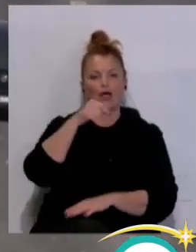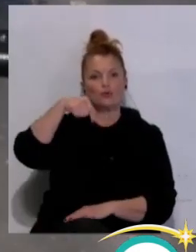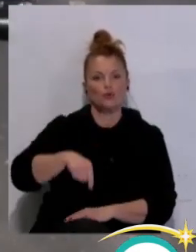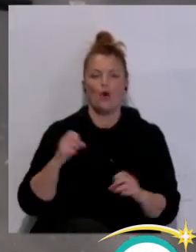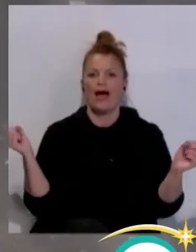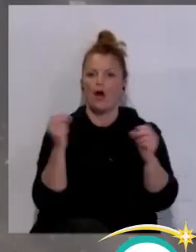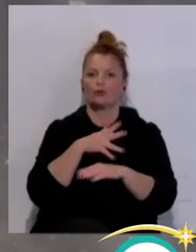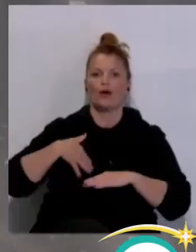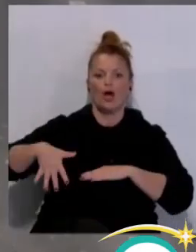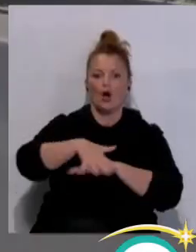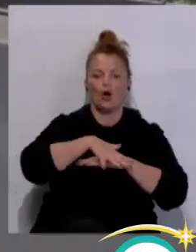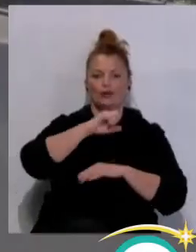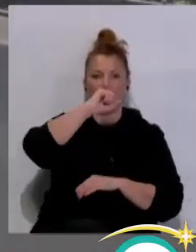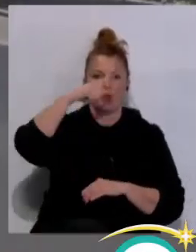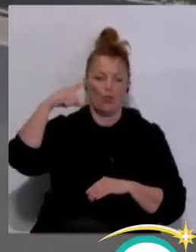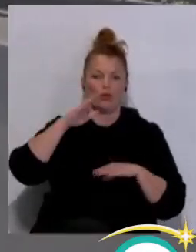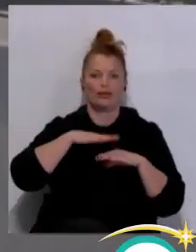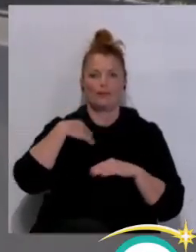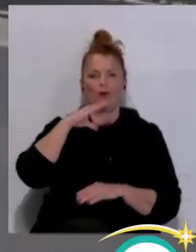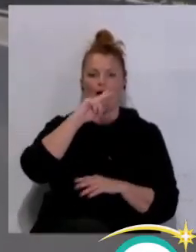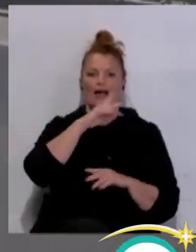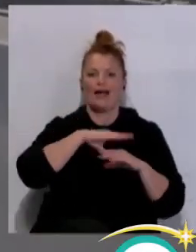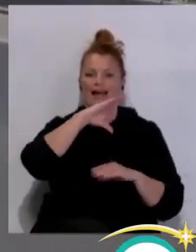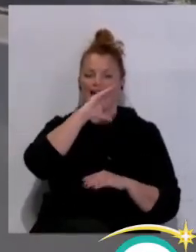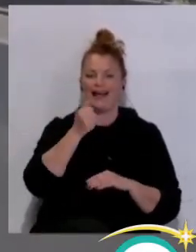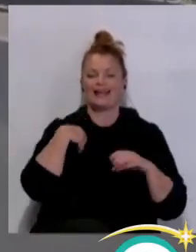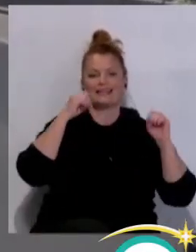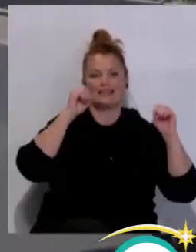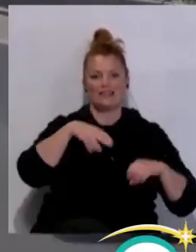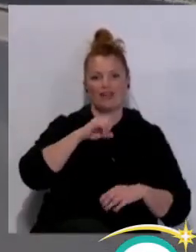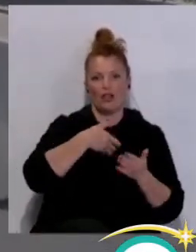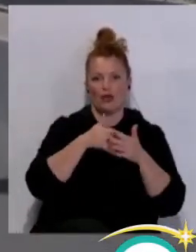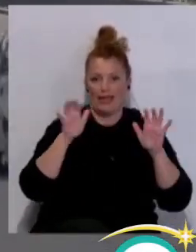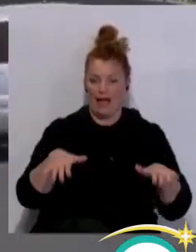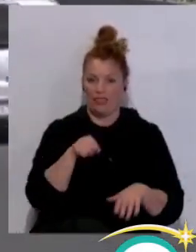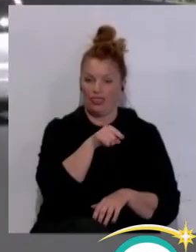la costa de la luz y la k33 de acceso a San Fernando y Cádiz Para ello se incrementará la